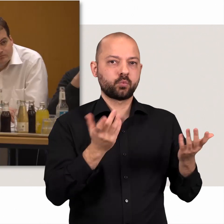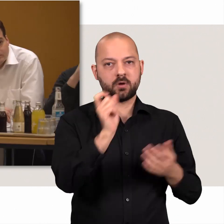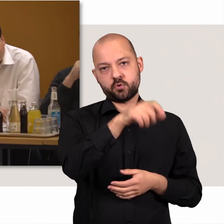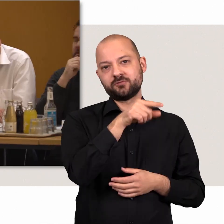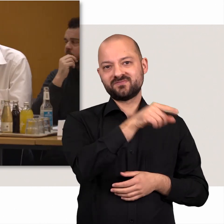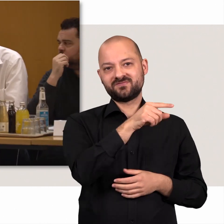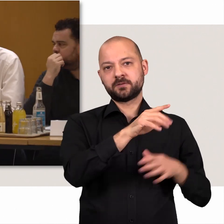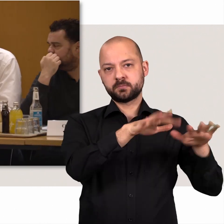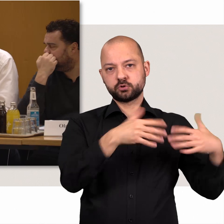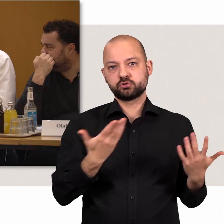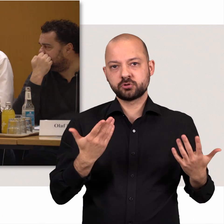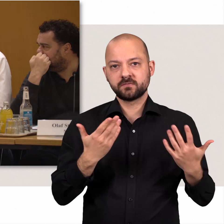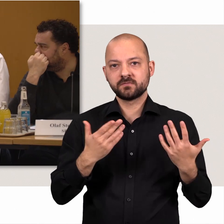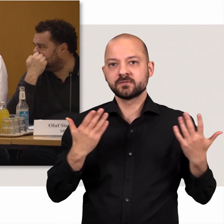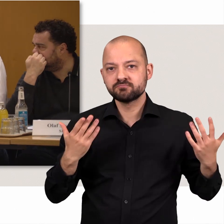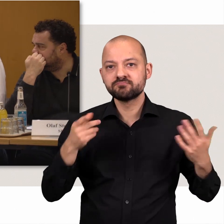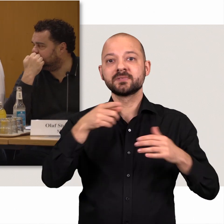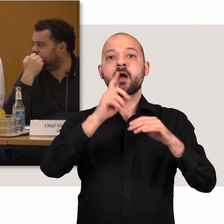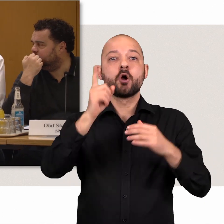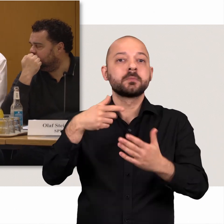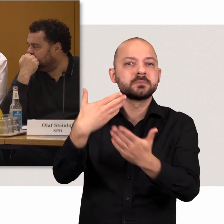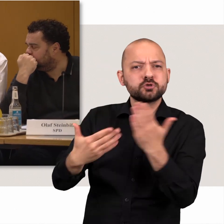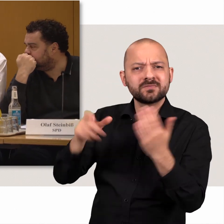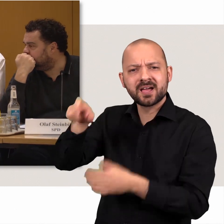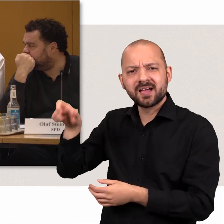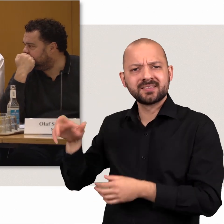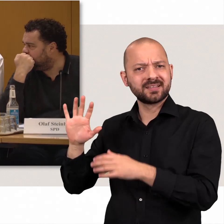Der Eingaben-Ausschuss geht Beschwerden der Bürgerinnen und Bürger nach.